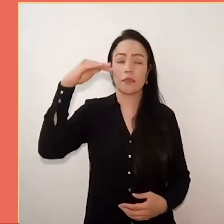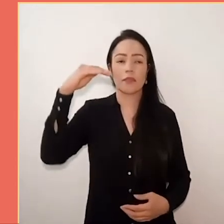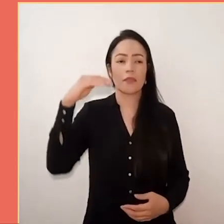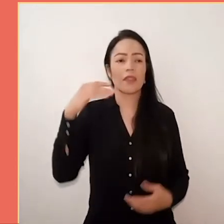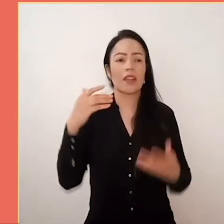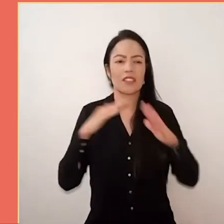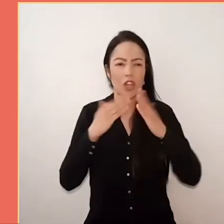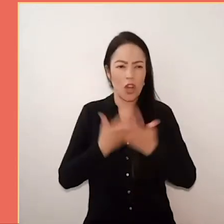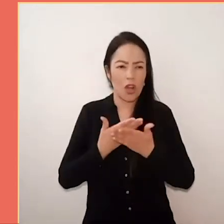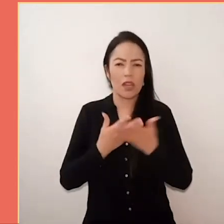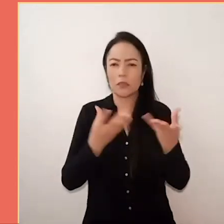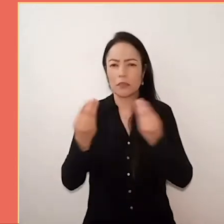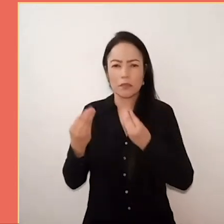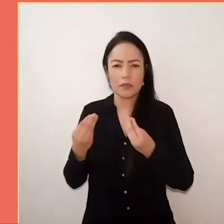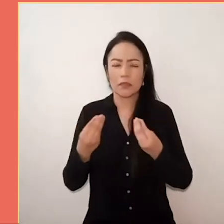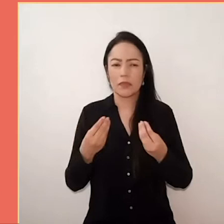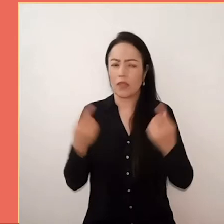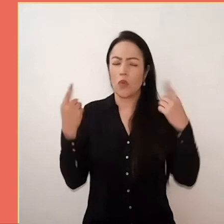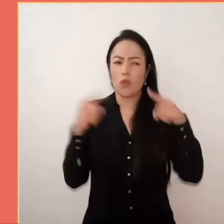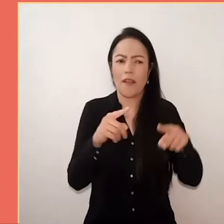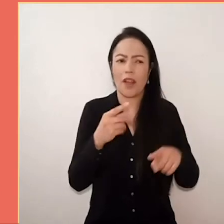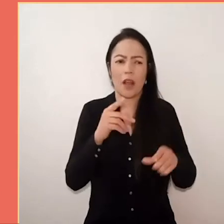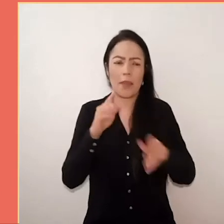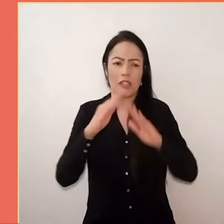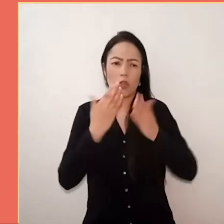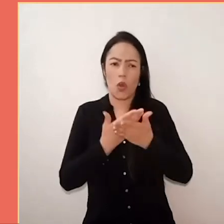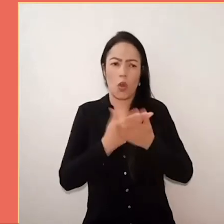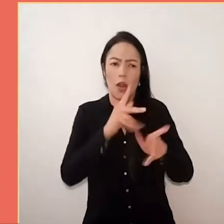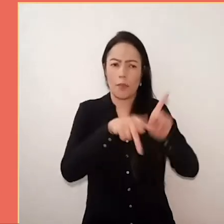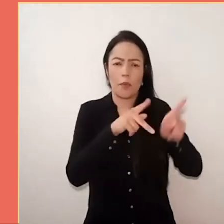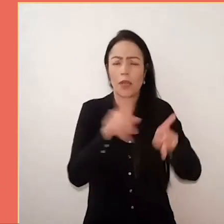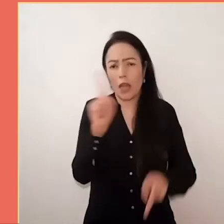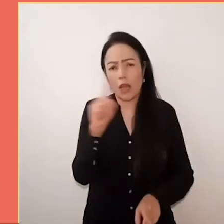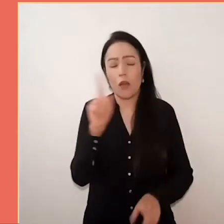E não é um ataque à escola pública, pelo contrário, nunca, jamais, mas eu acho que a gente precisa